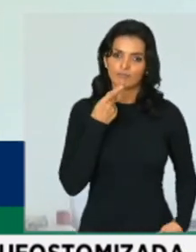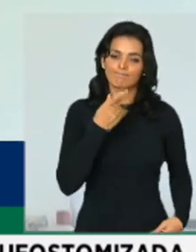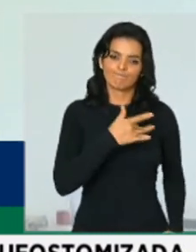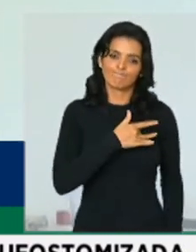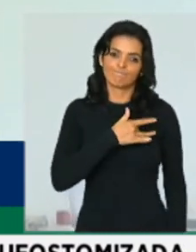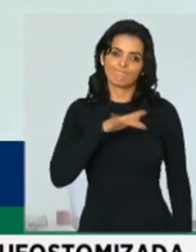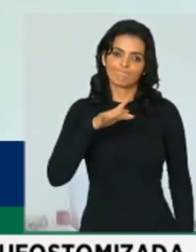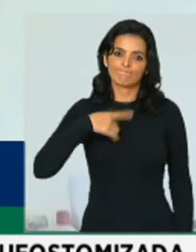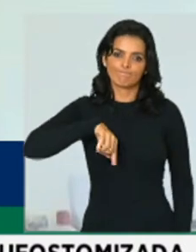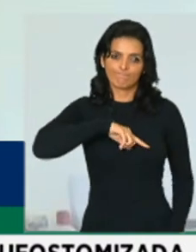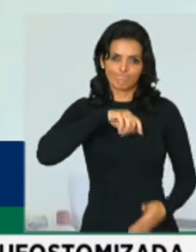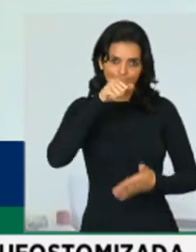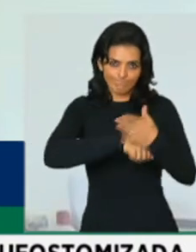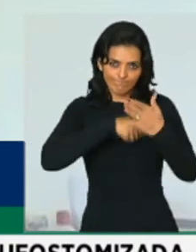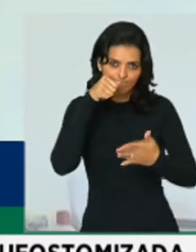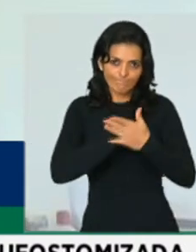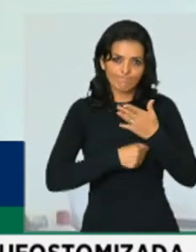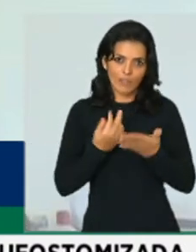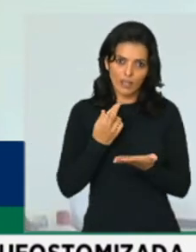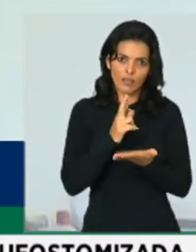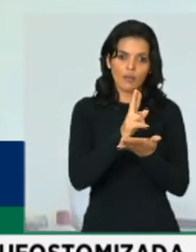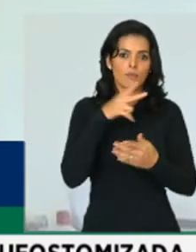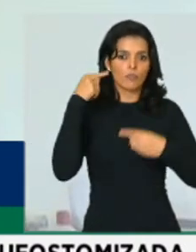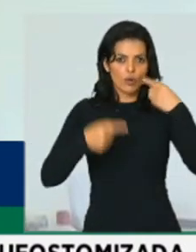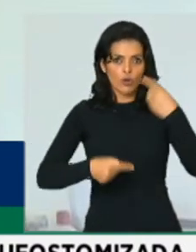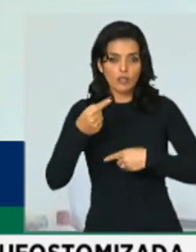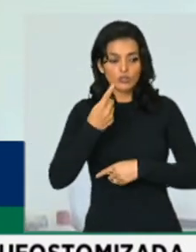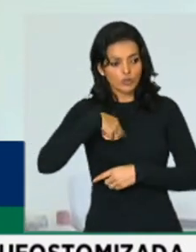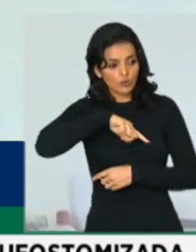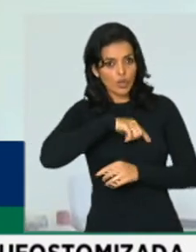REGIÃO. -- [DEPUTADO]: PRESIDENTE, A MAIORIA ENCAMINHA SIM.